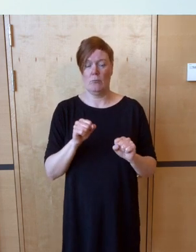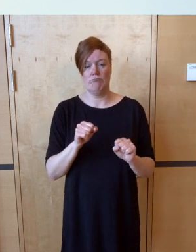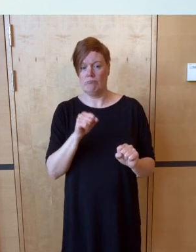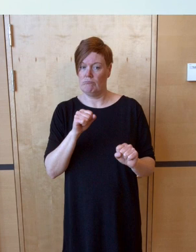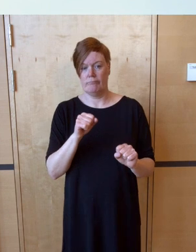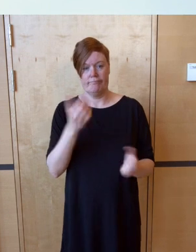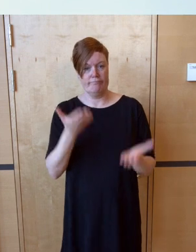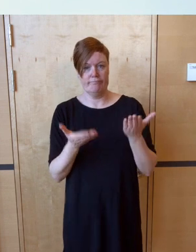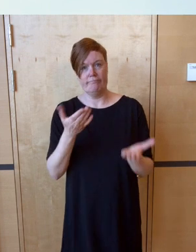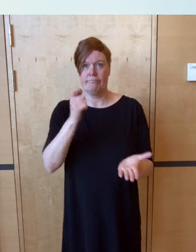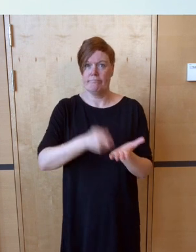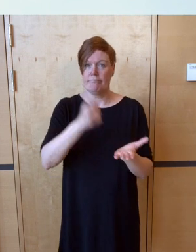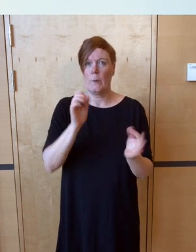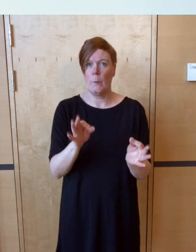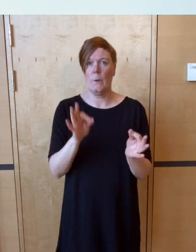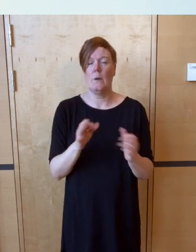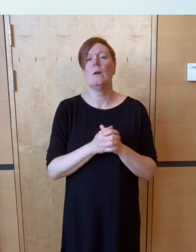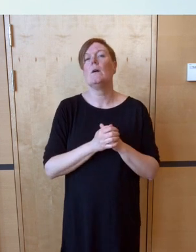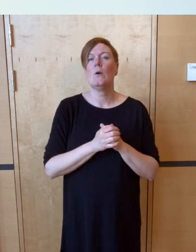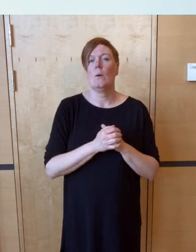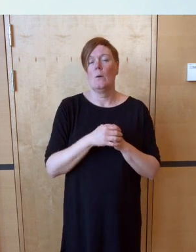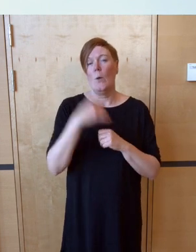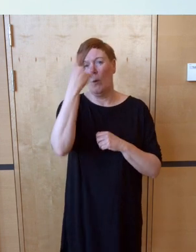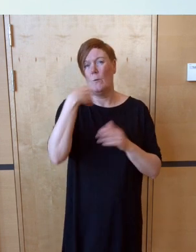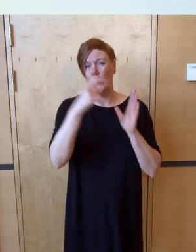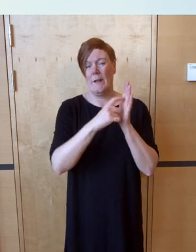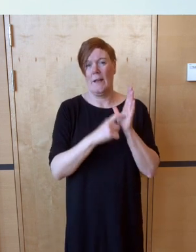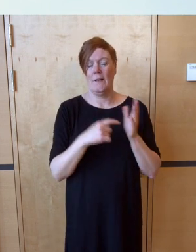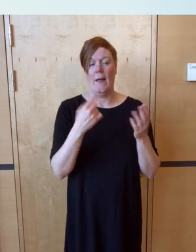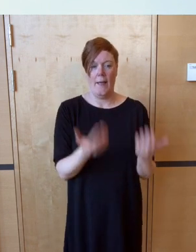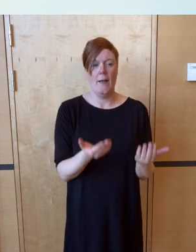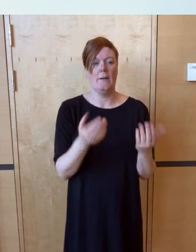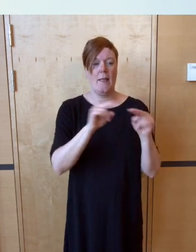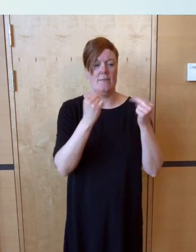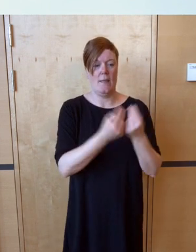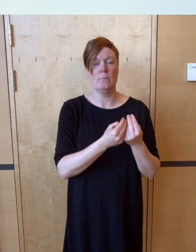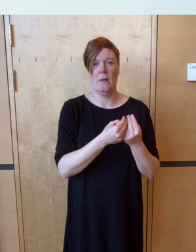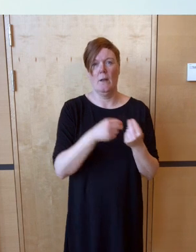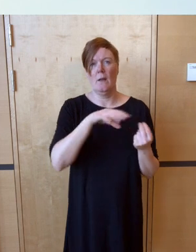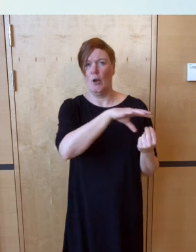De nämner att ta med sig eventuella avvikelser från Ledigt för det till nästkommande år